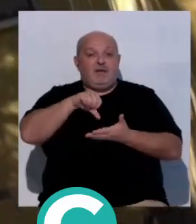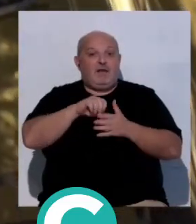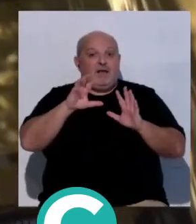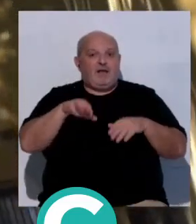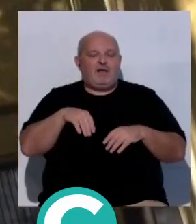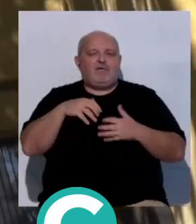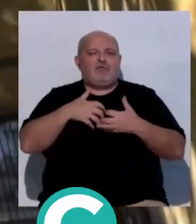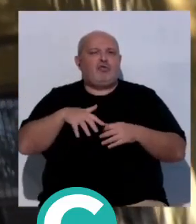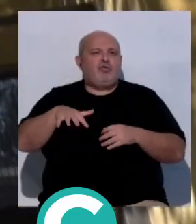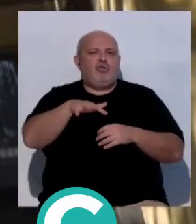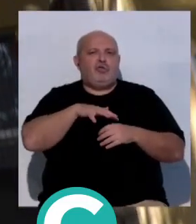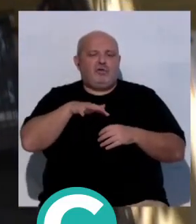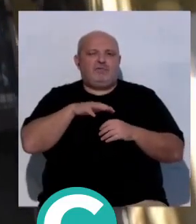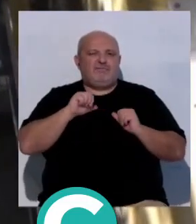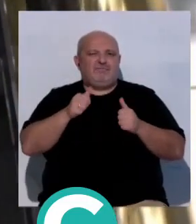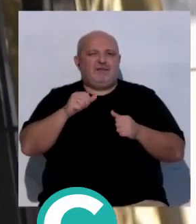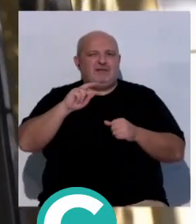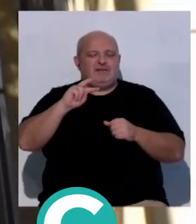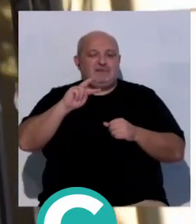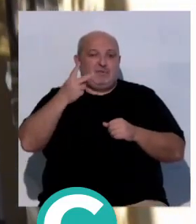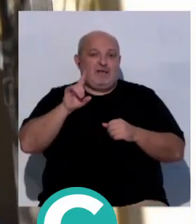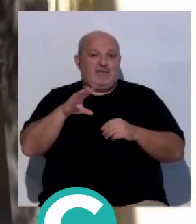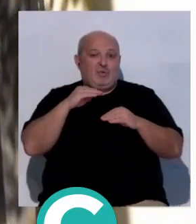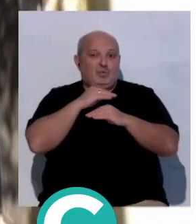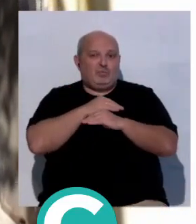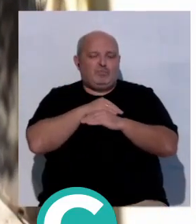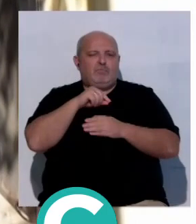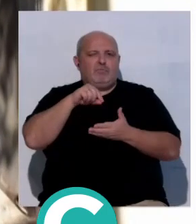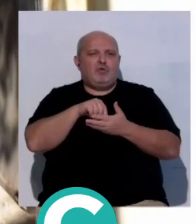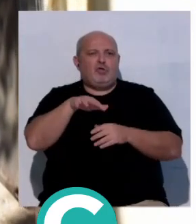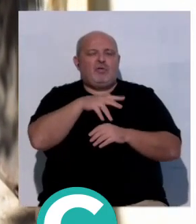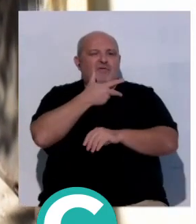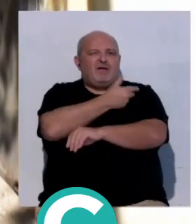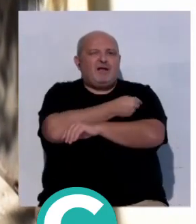están funcionando desde la segunda quincena de octubre como puntos de vacunación externa el